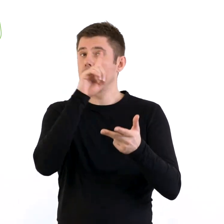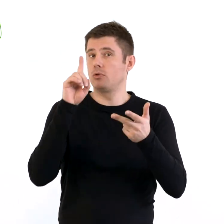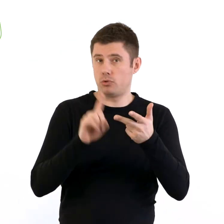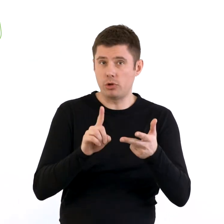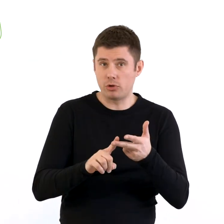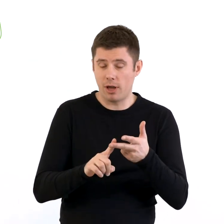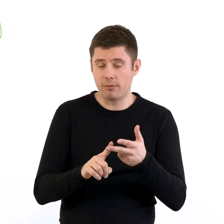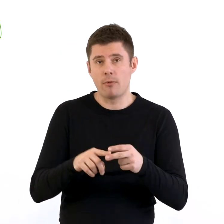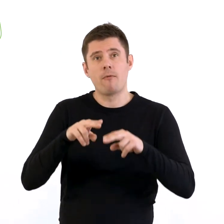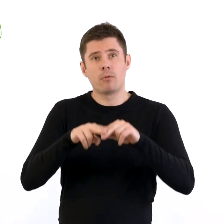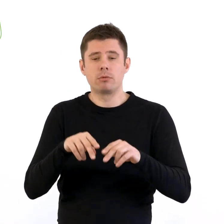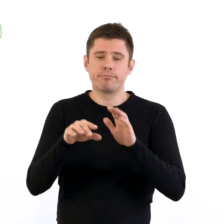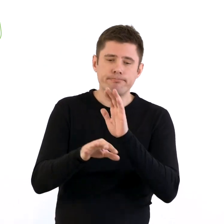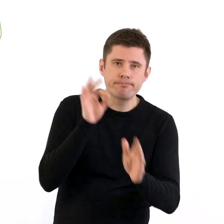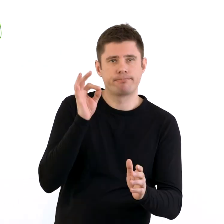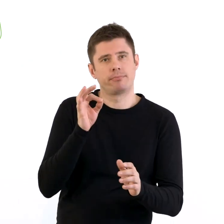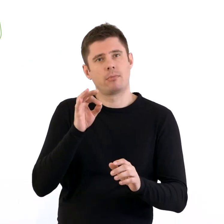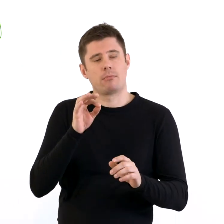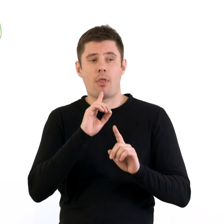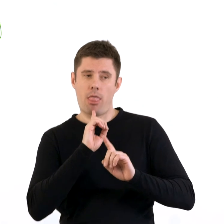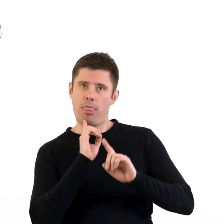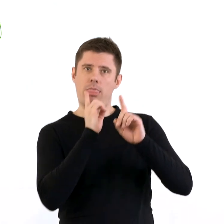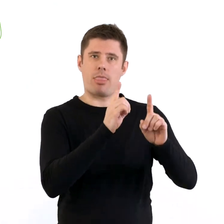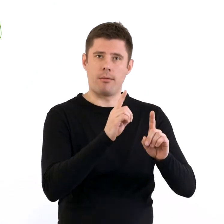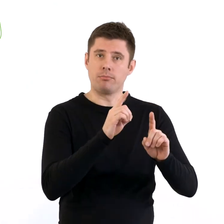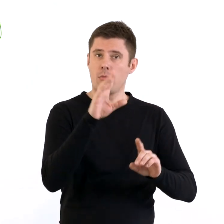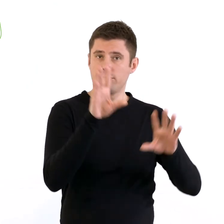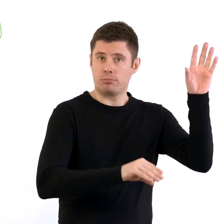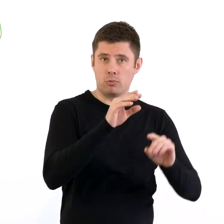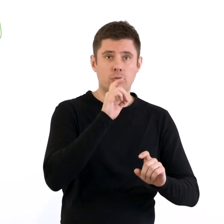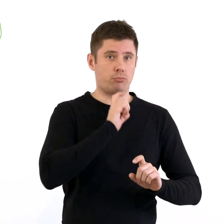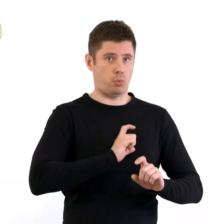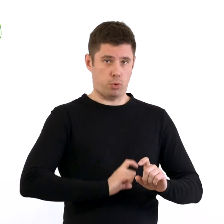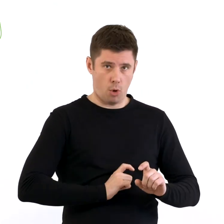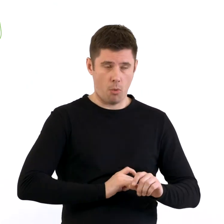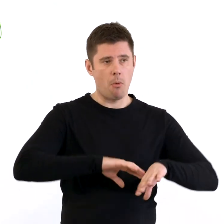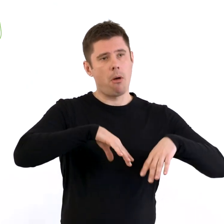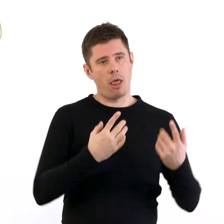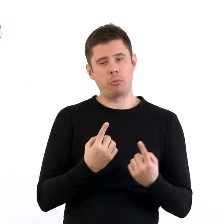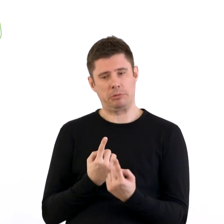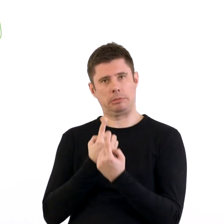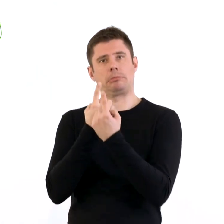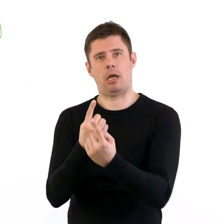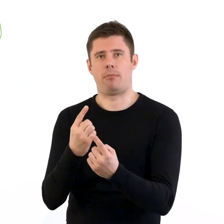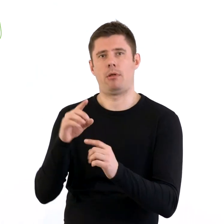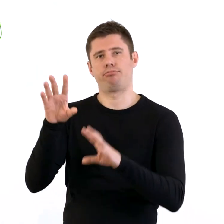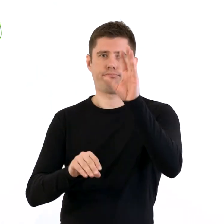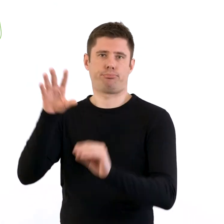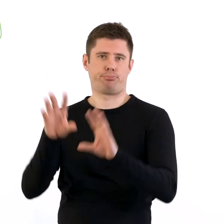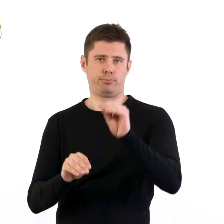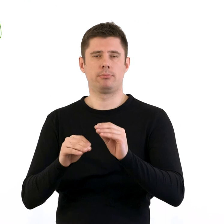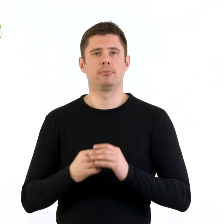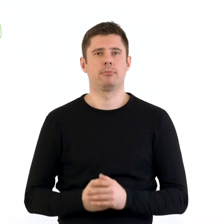wybrać biuro księgowe do prowadzenia rachunkowości lub sama prowadzić księgowość.